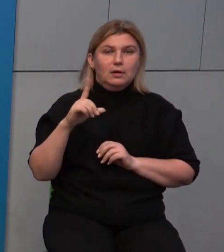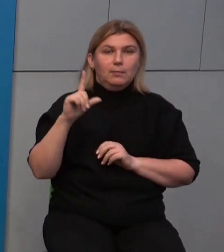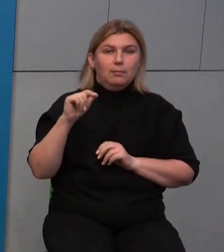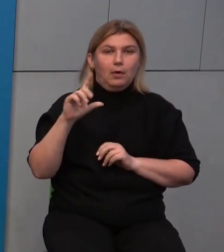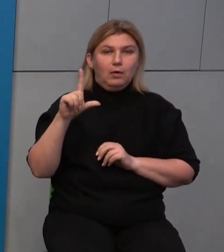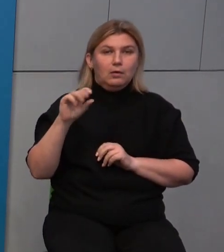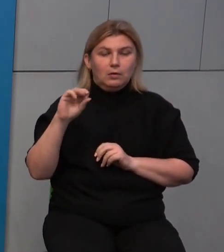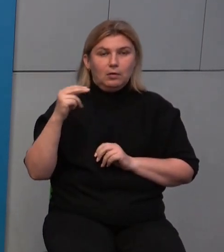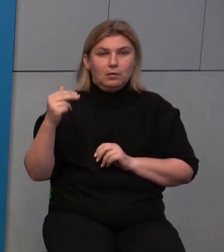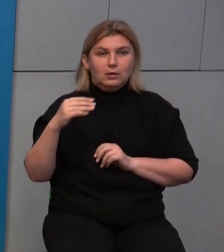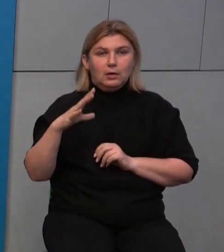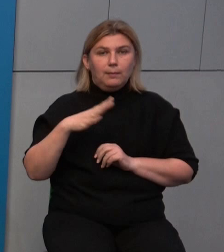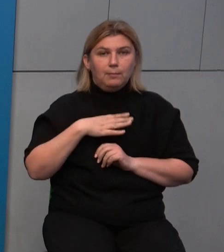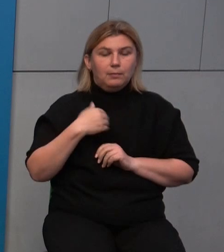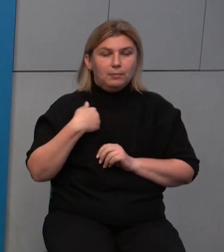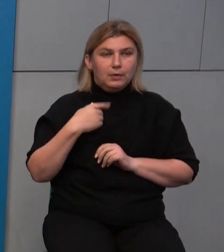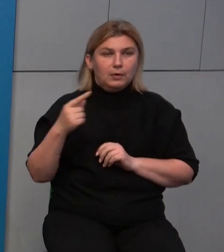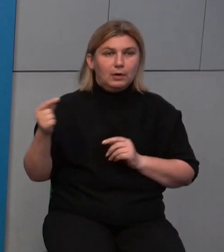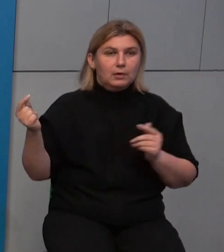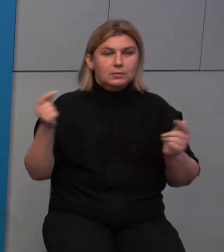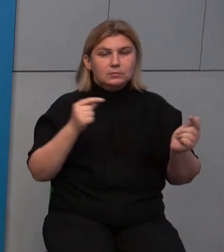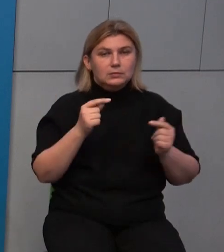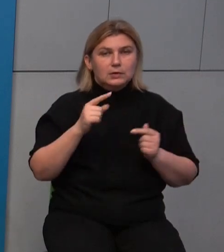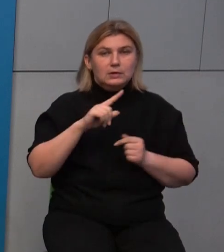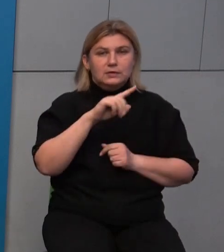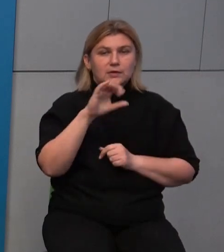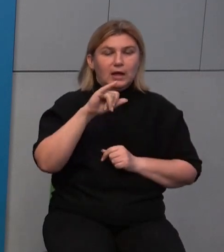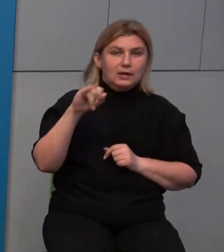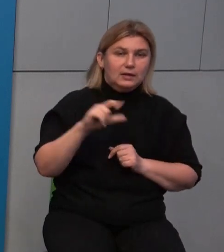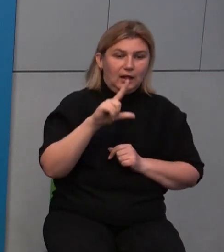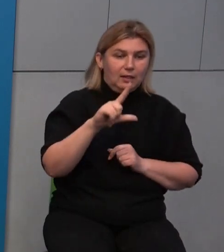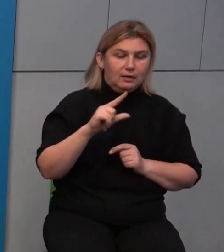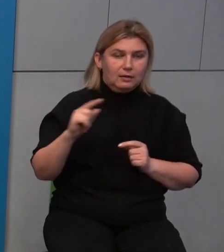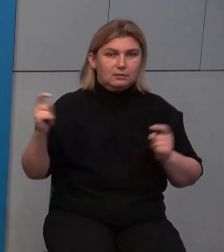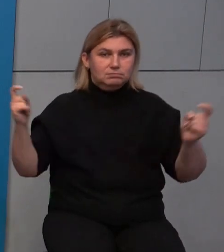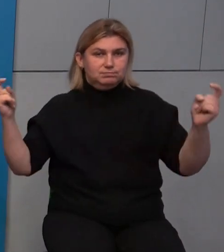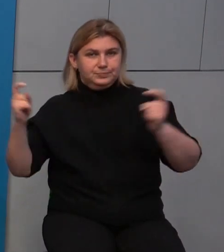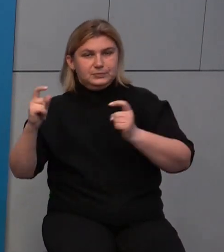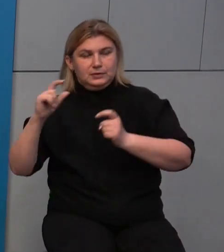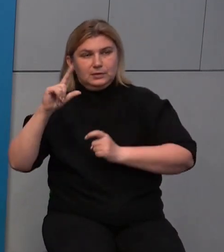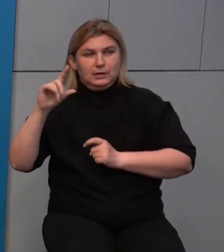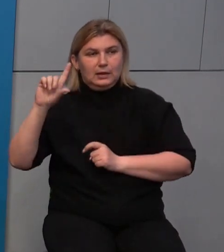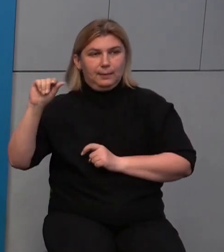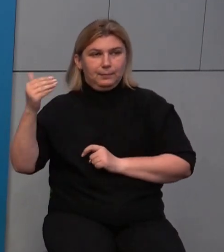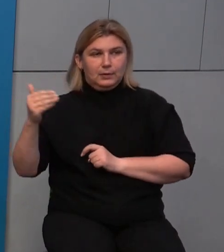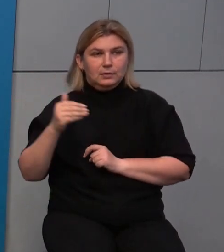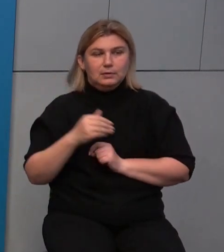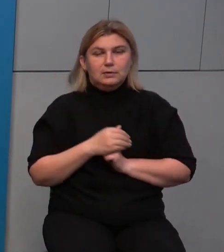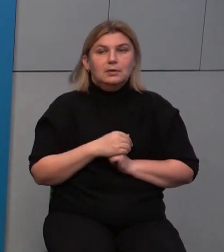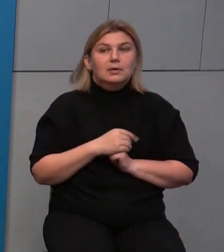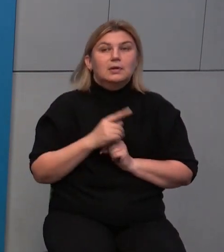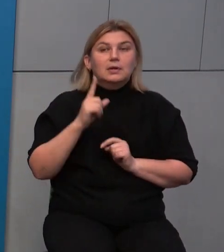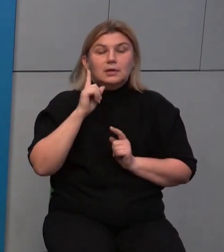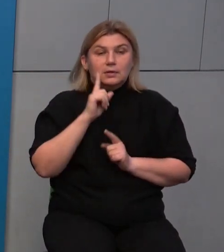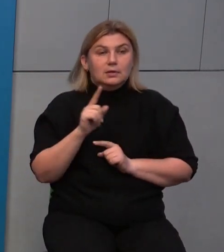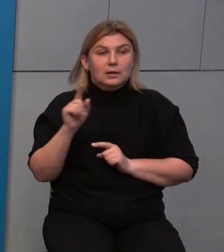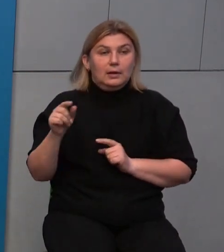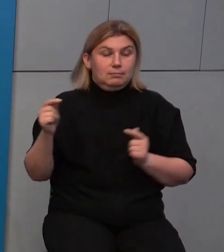I to był właśnie panel Zajdel kontra Lem i tak naprawdę ten panel wtedy